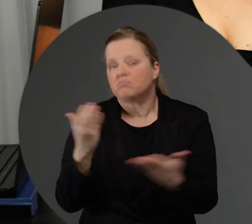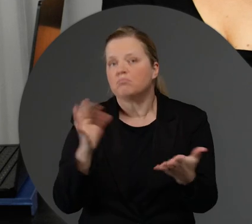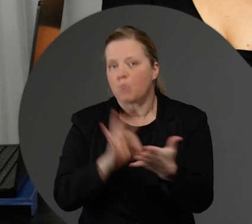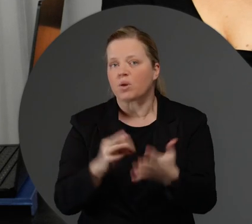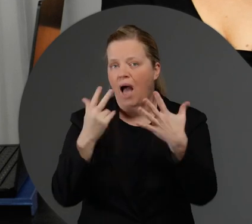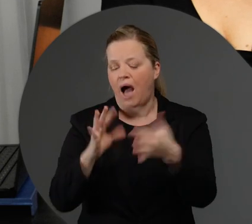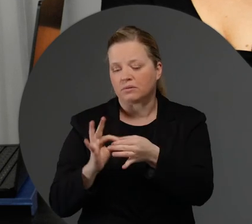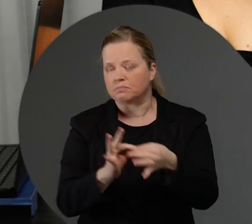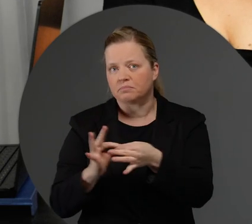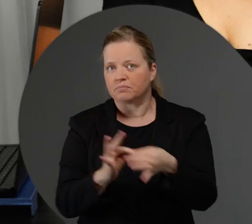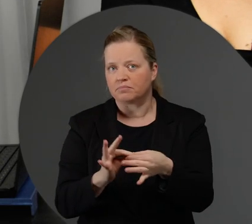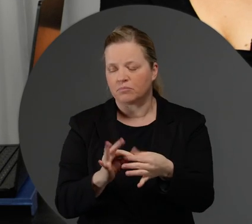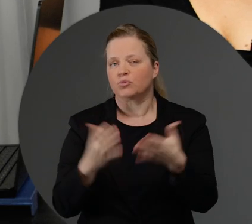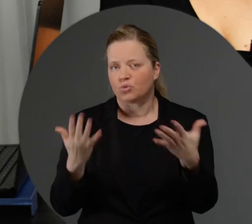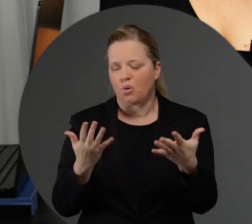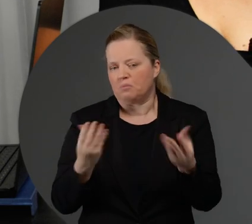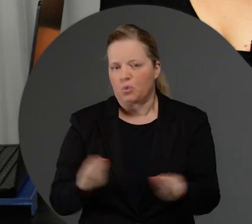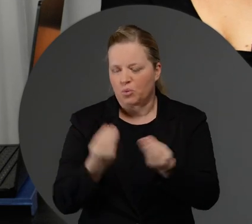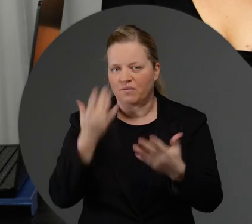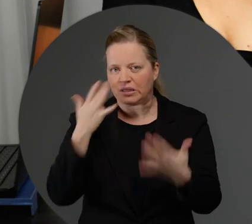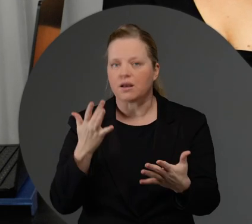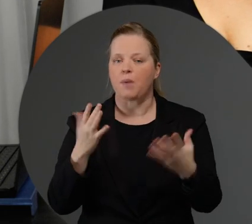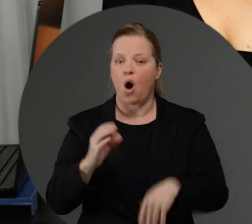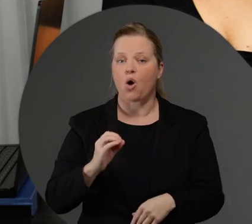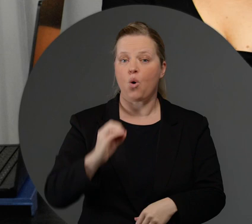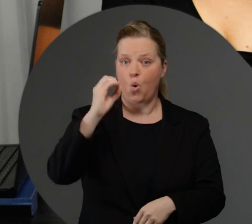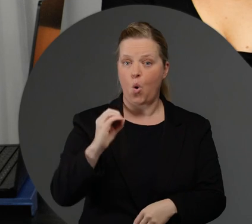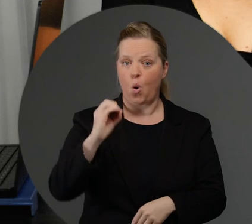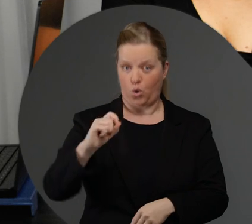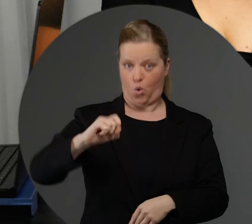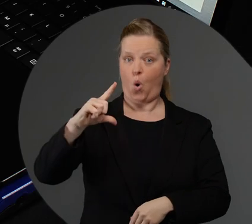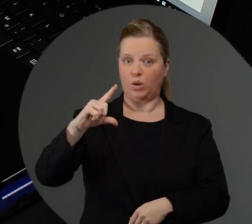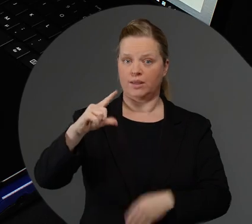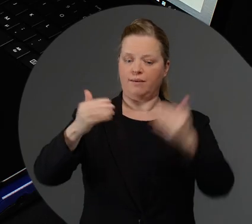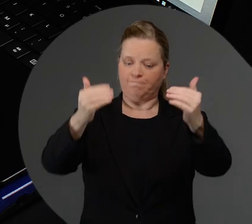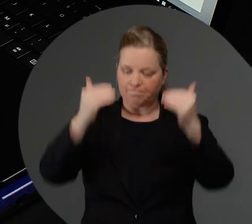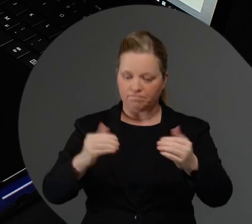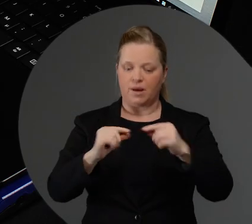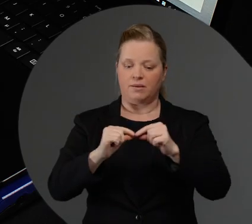den Punkt acht am Computer noch dazu bekommen. Beziehungsweise das große Ö rutscht dann überhaupt eine Zeile hinunter quasi.